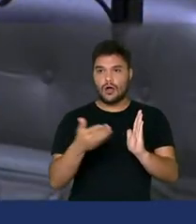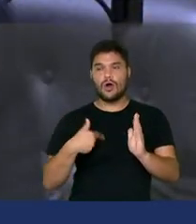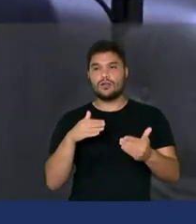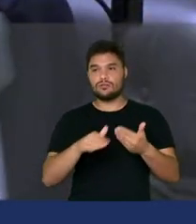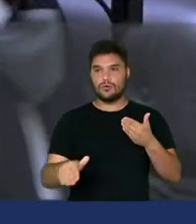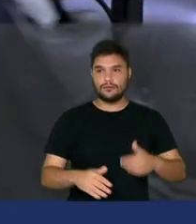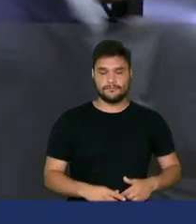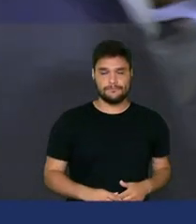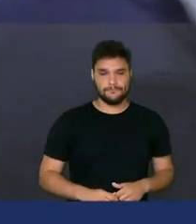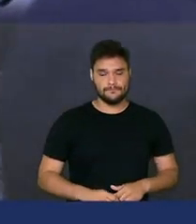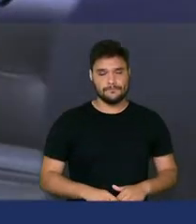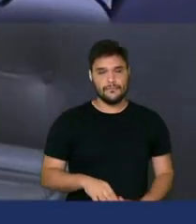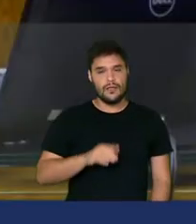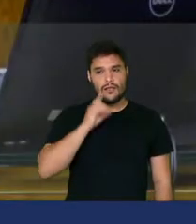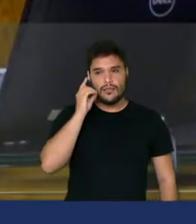UMA CASA MADURA, PESSOAS